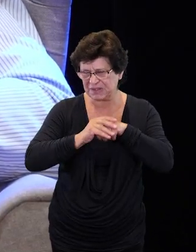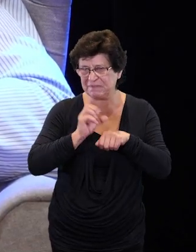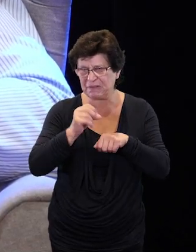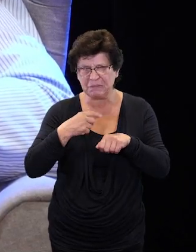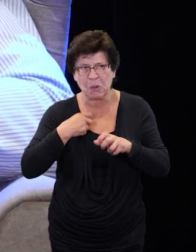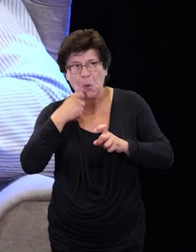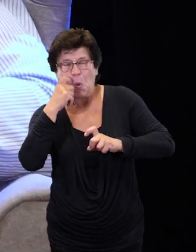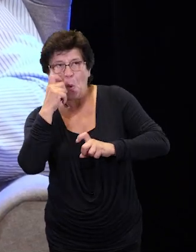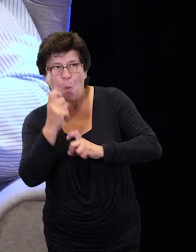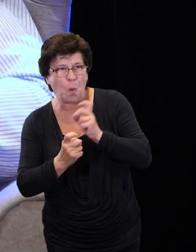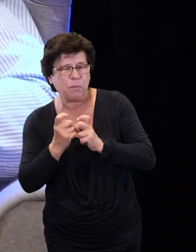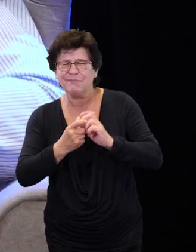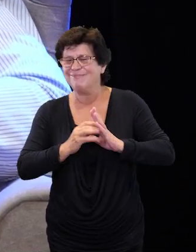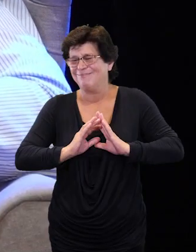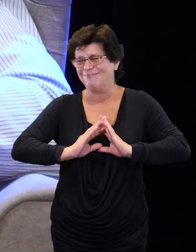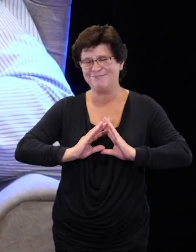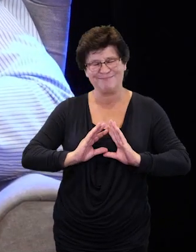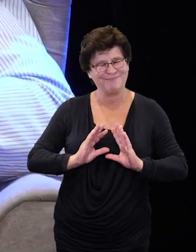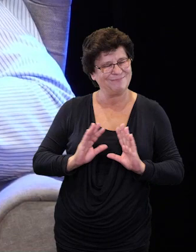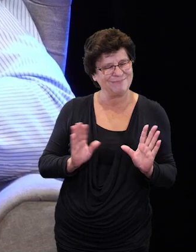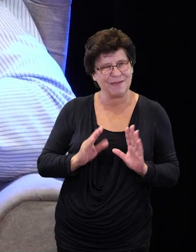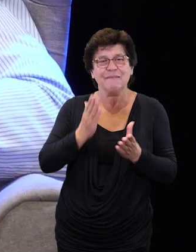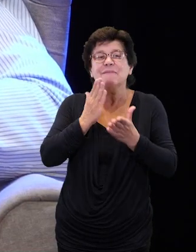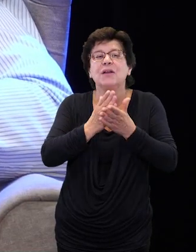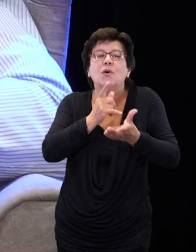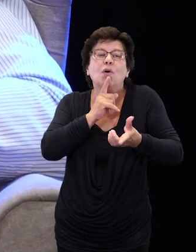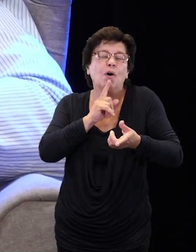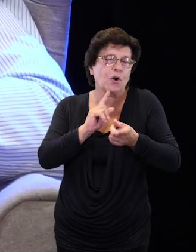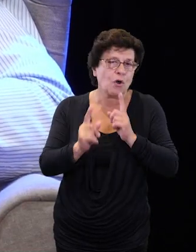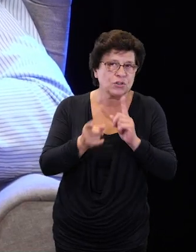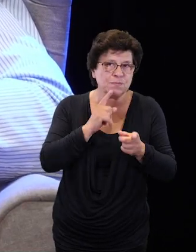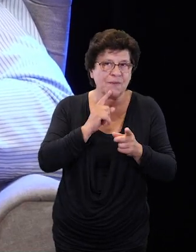jak się z nimi widzę, czy coś, - Szanujecie się po prostu? tylko sobie rozmawiamy. I od razu powiem